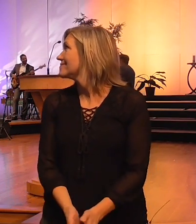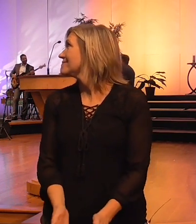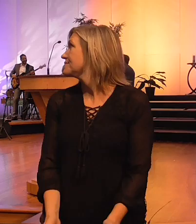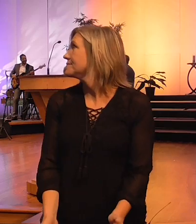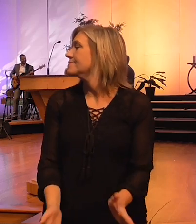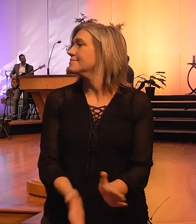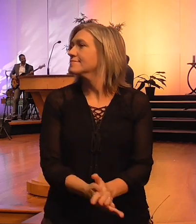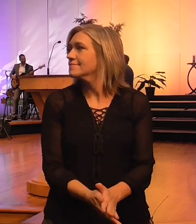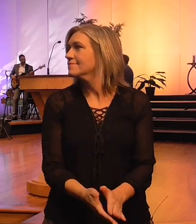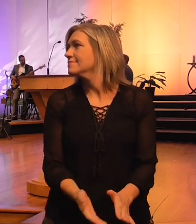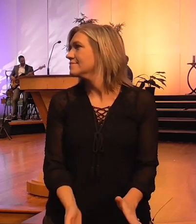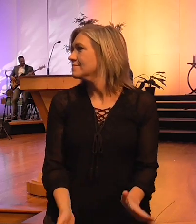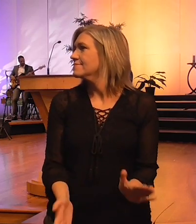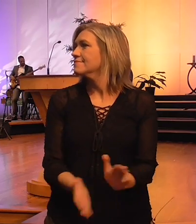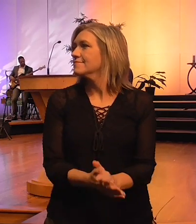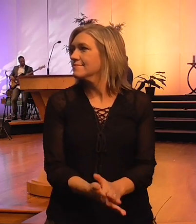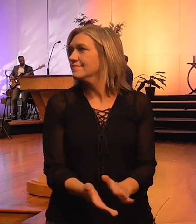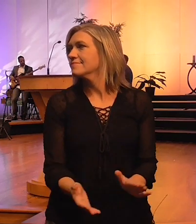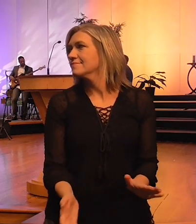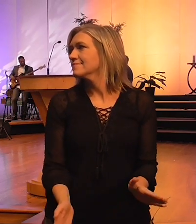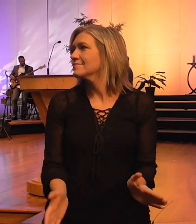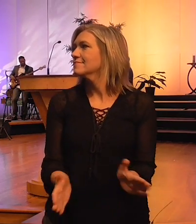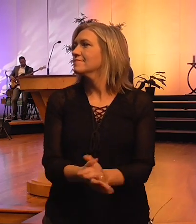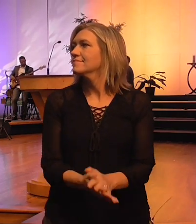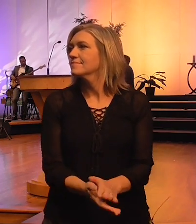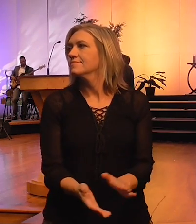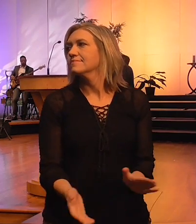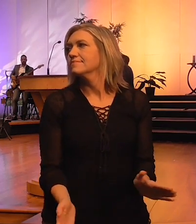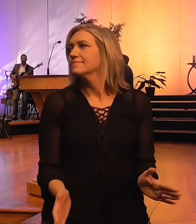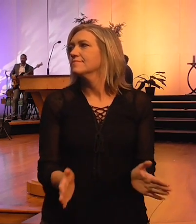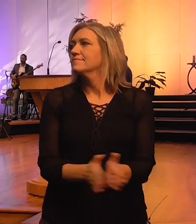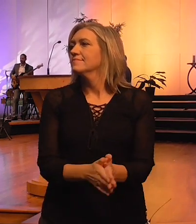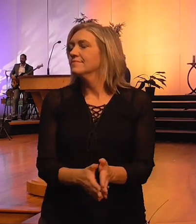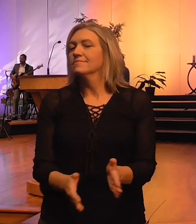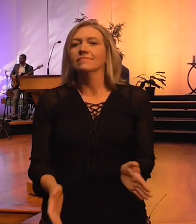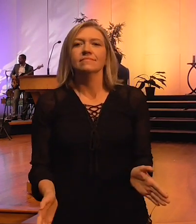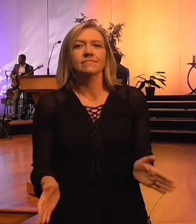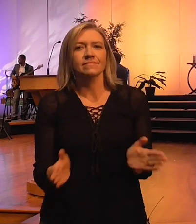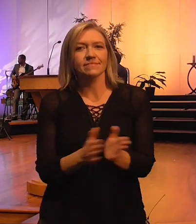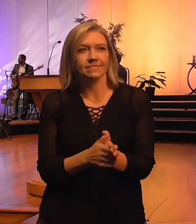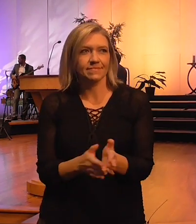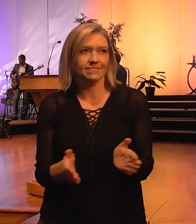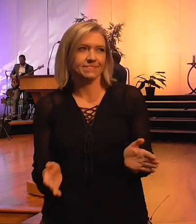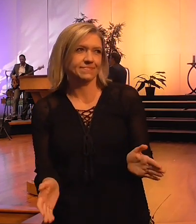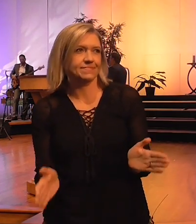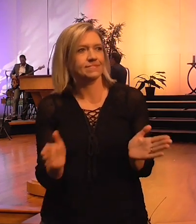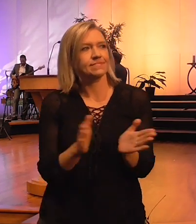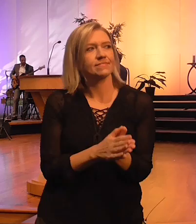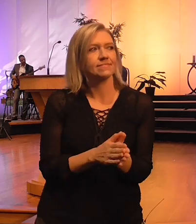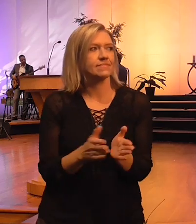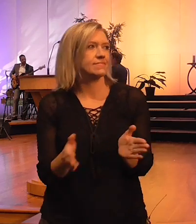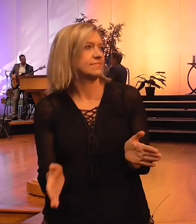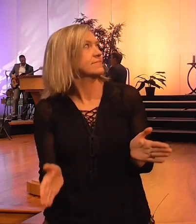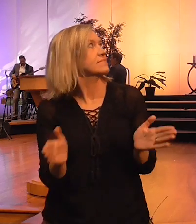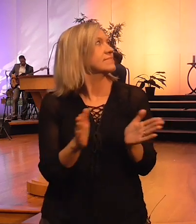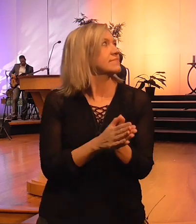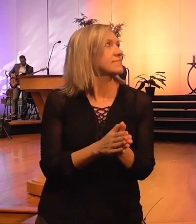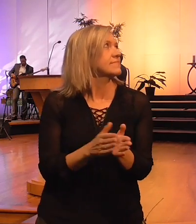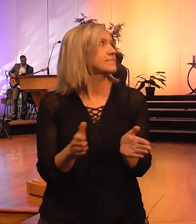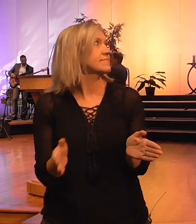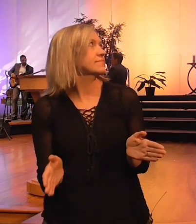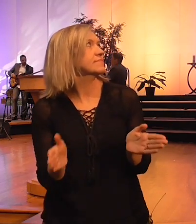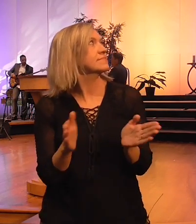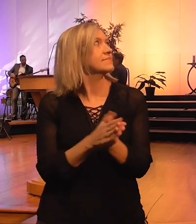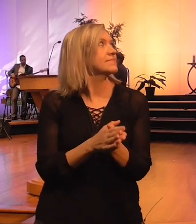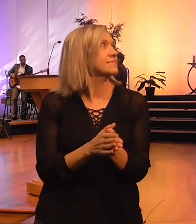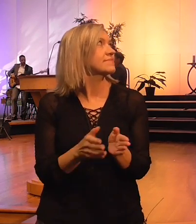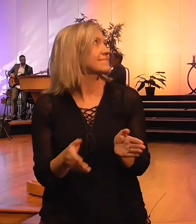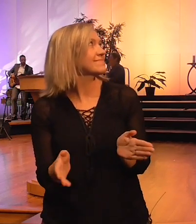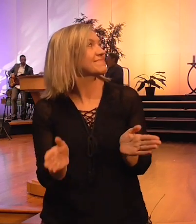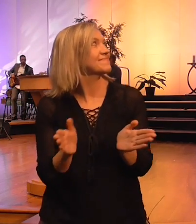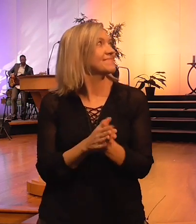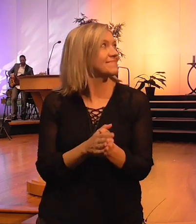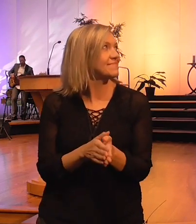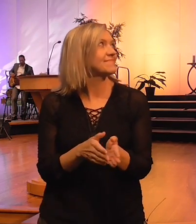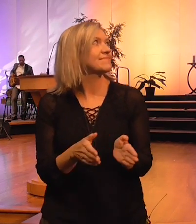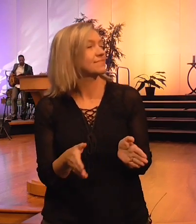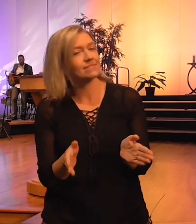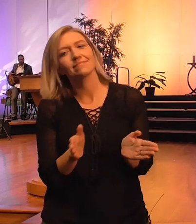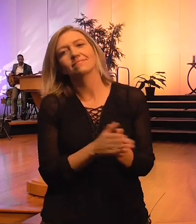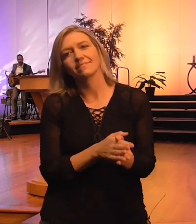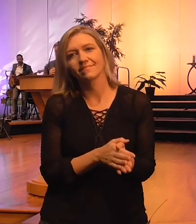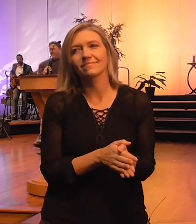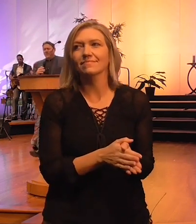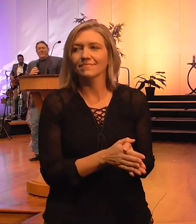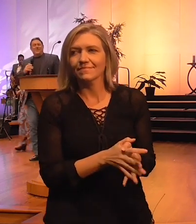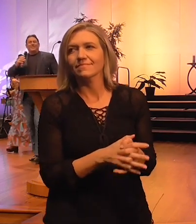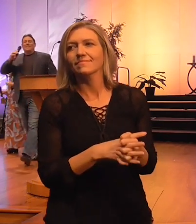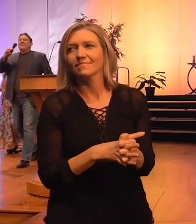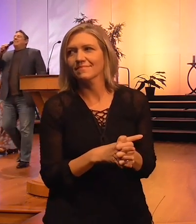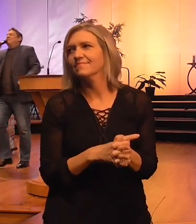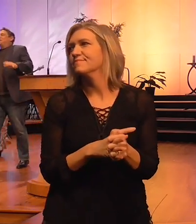[Música]